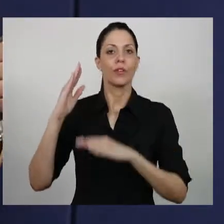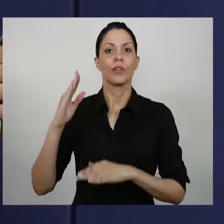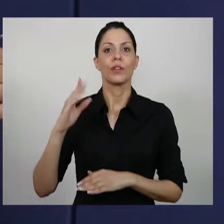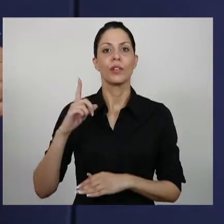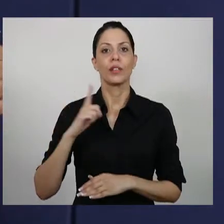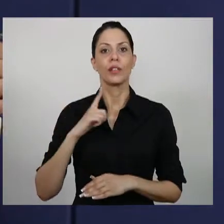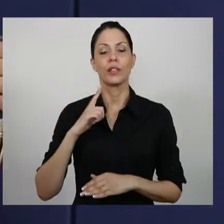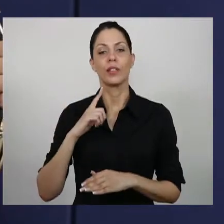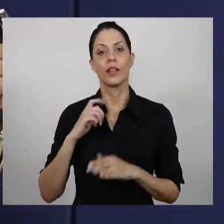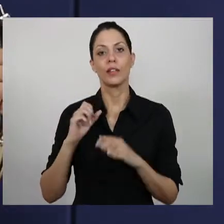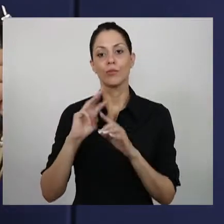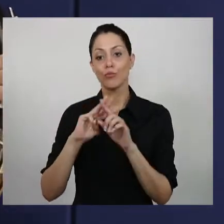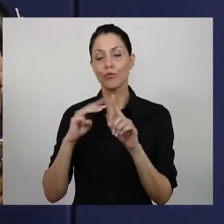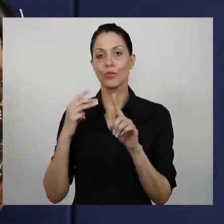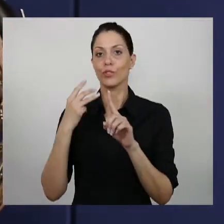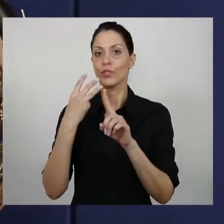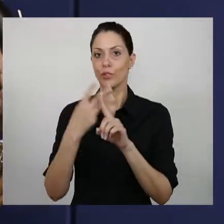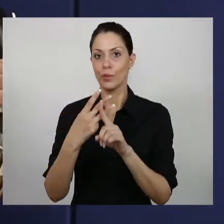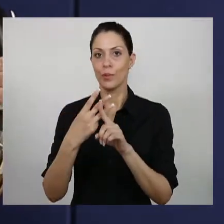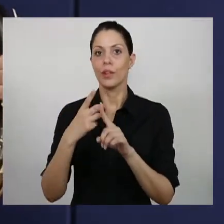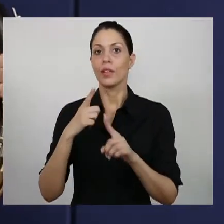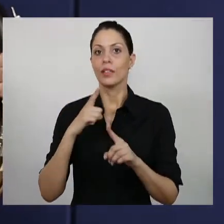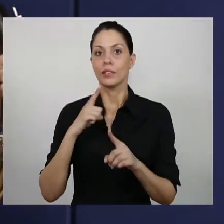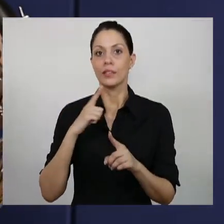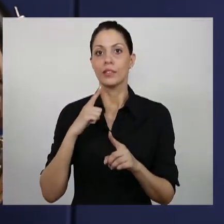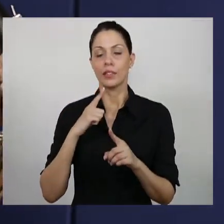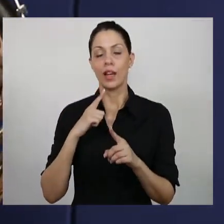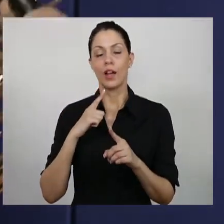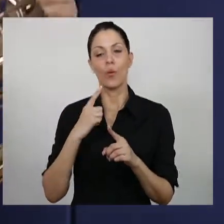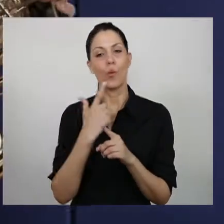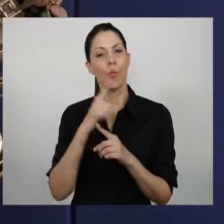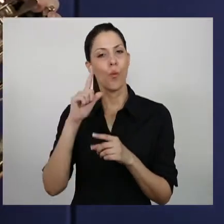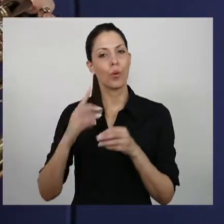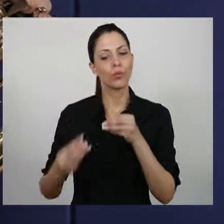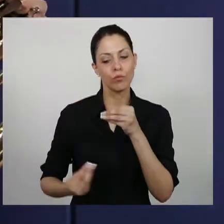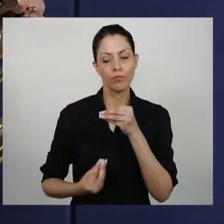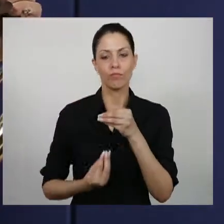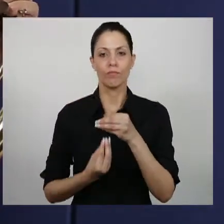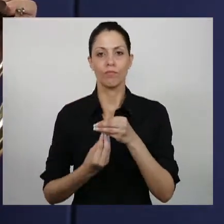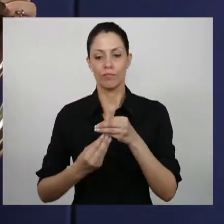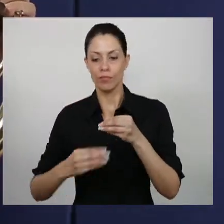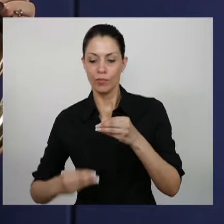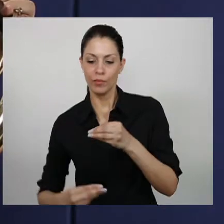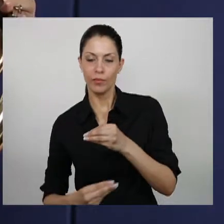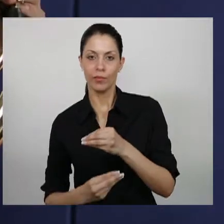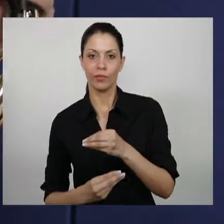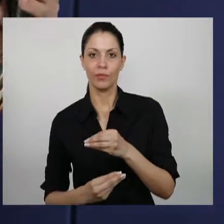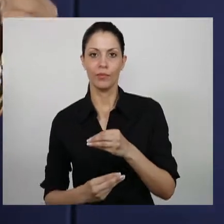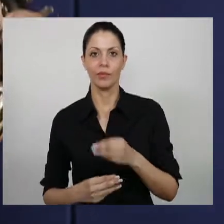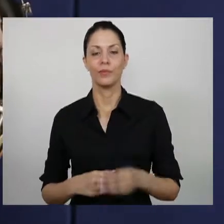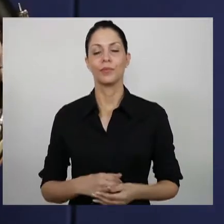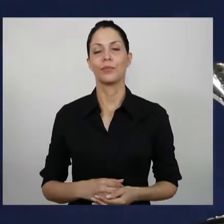sistemas ela tem mais um sistema menorzinho ainda, embaixo dessa daqui; e o trompista